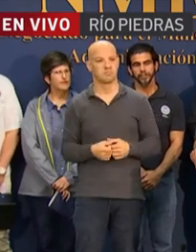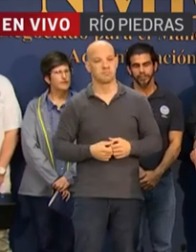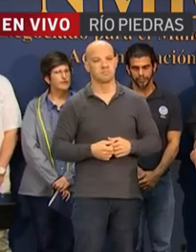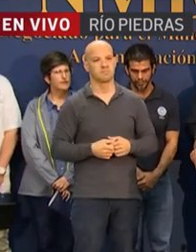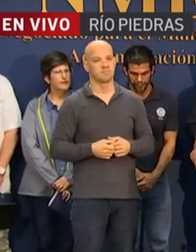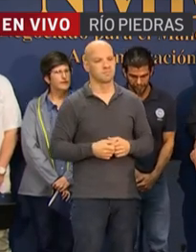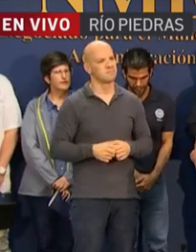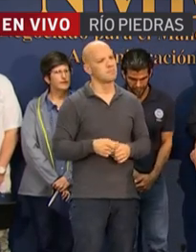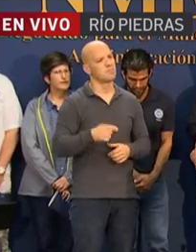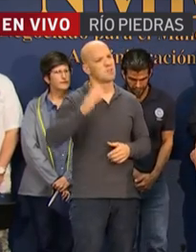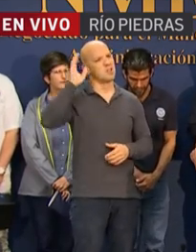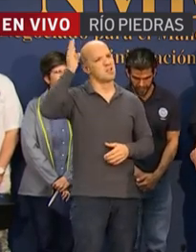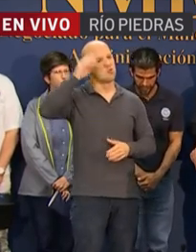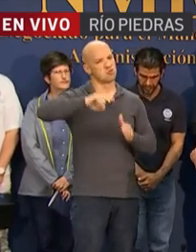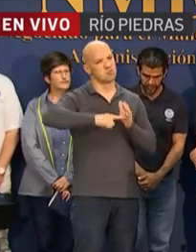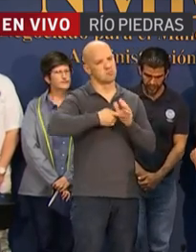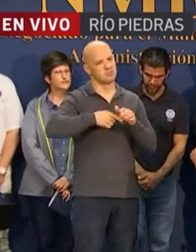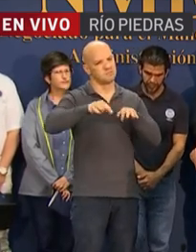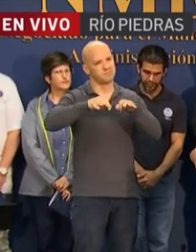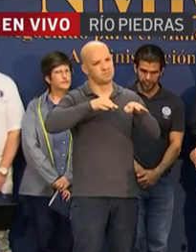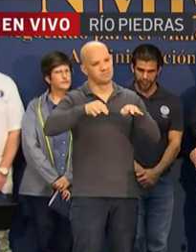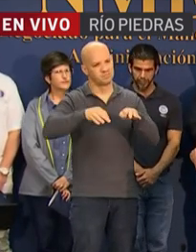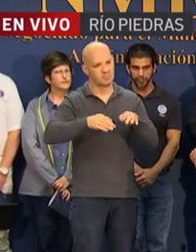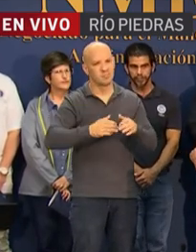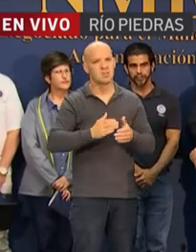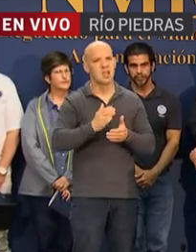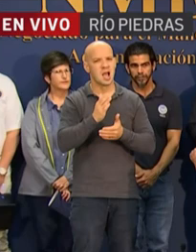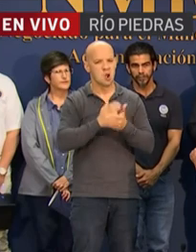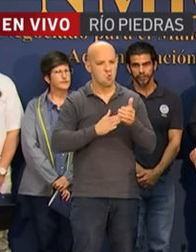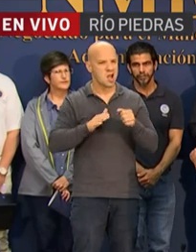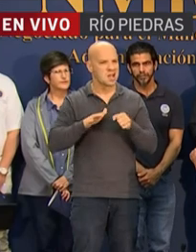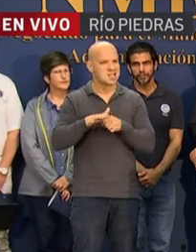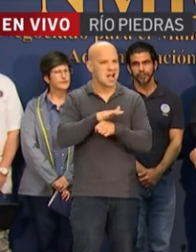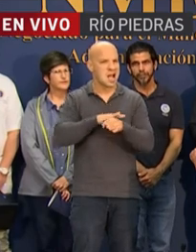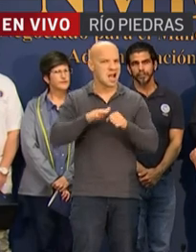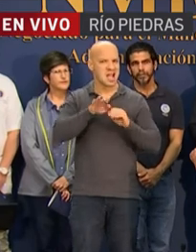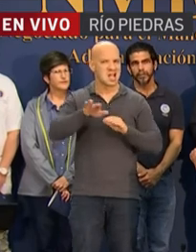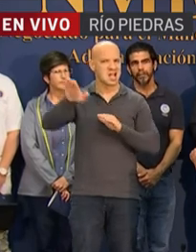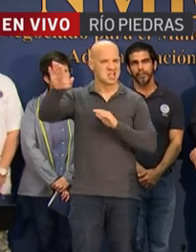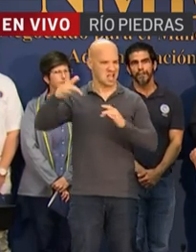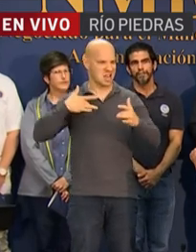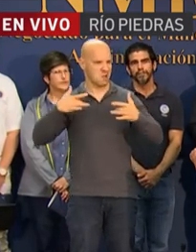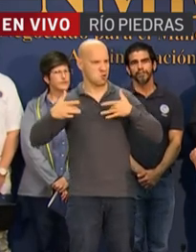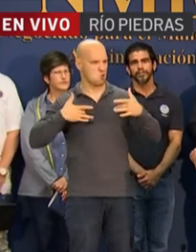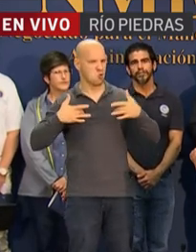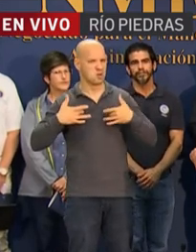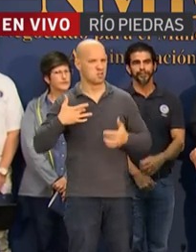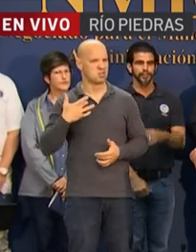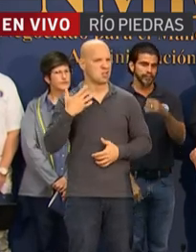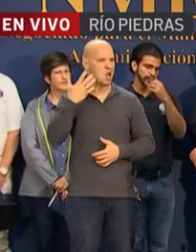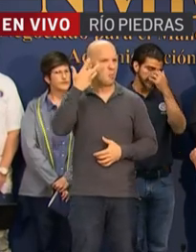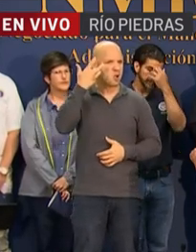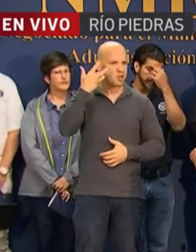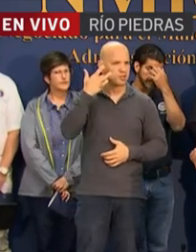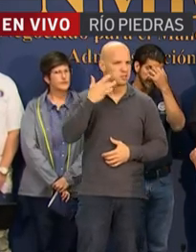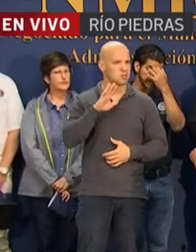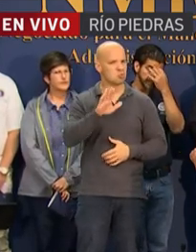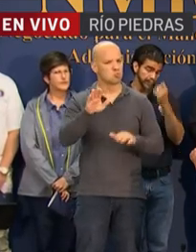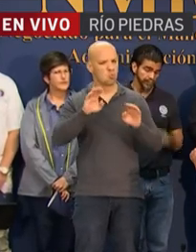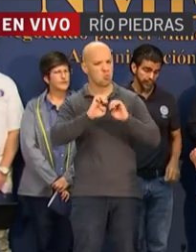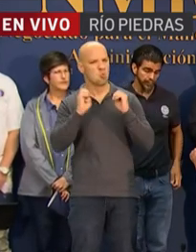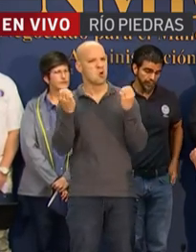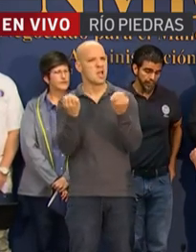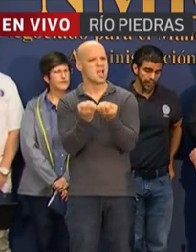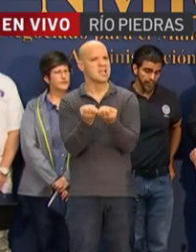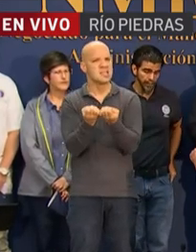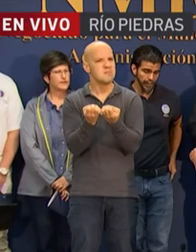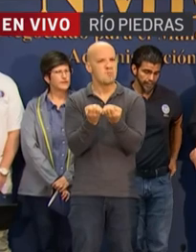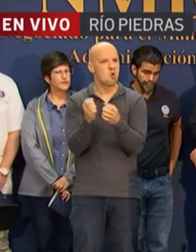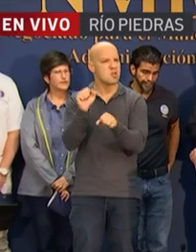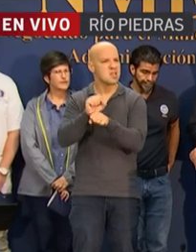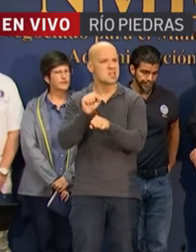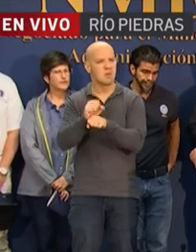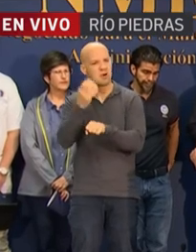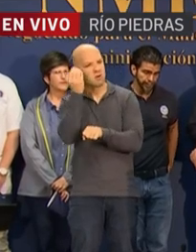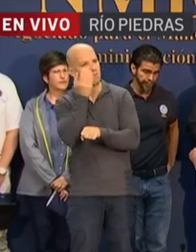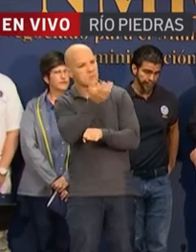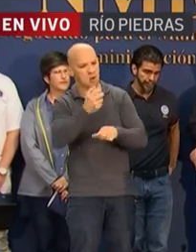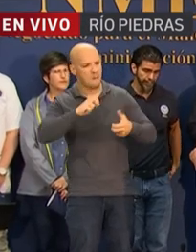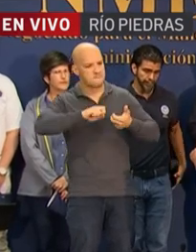HACEMOS EL MARTES. POR AHORA EL